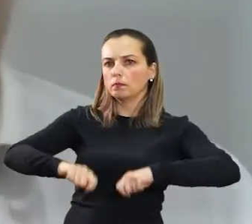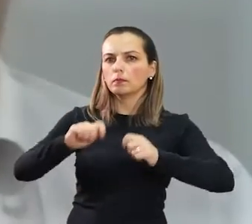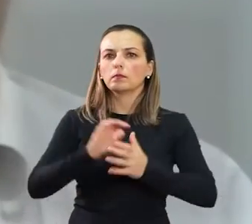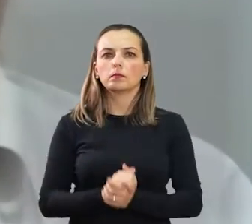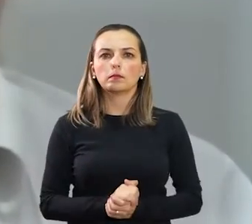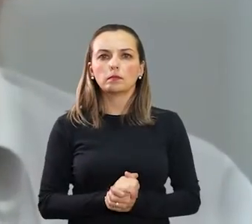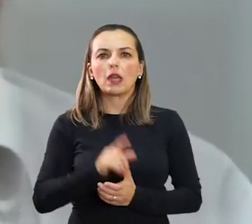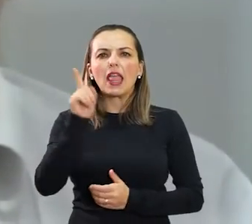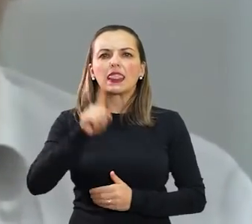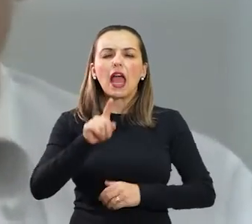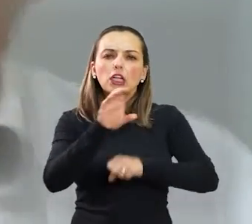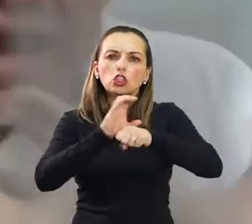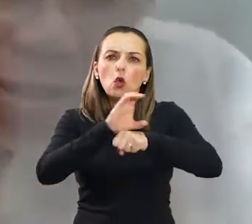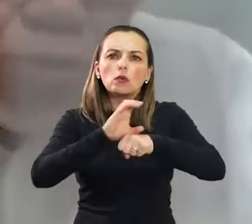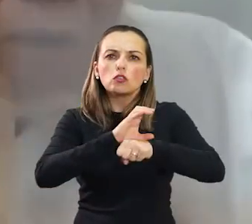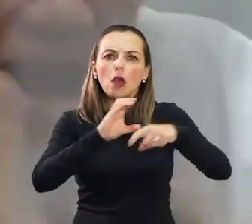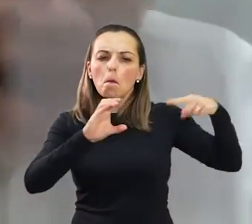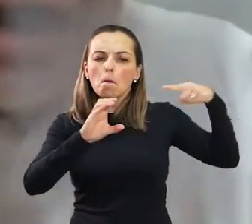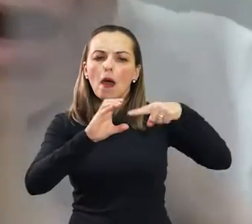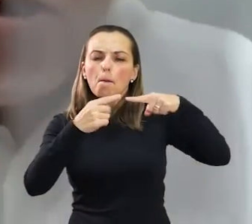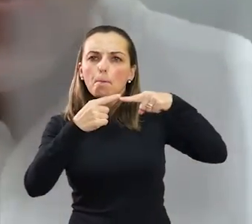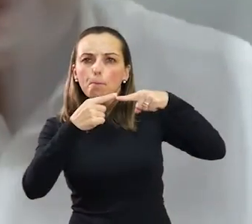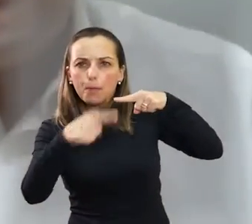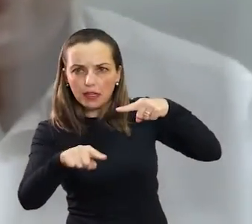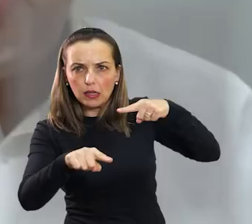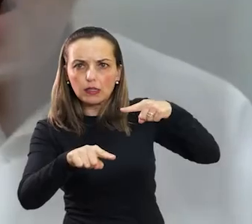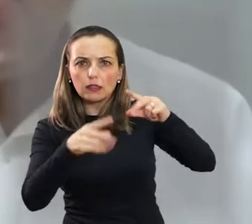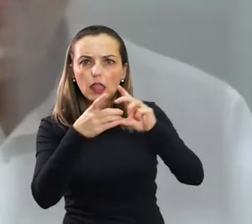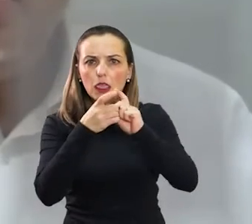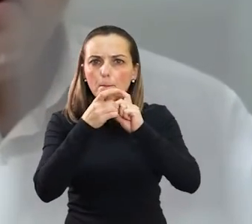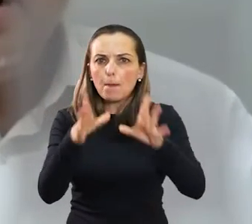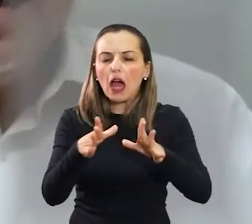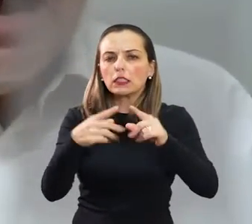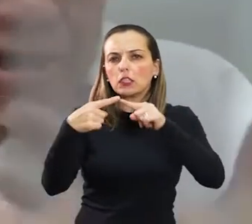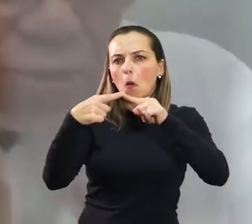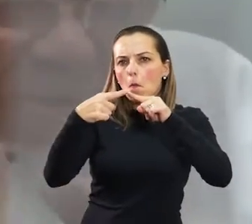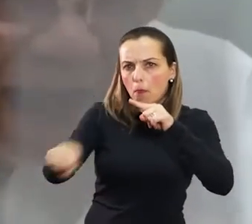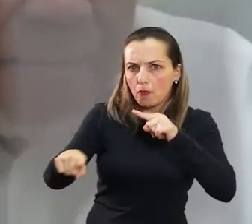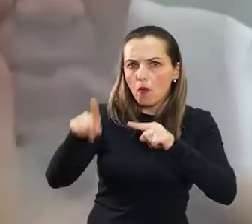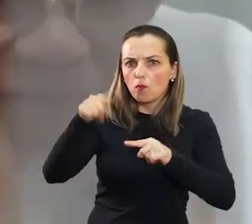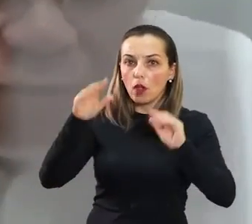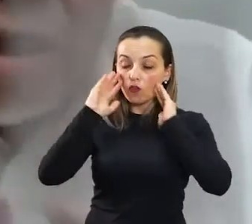Isto é inconstitucional, isto é profundamente